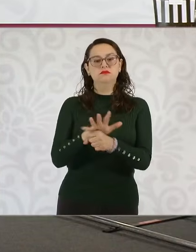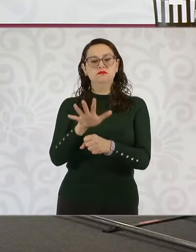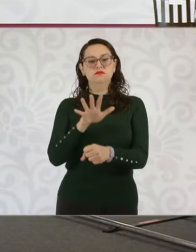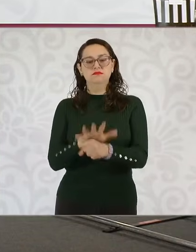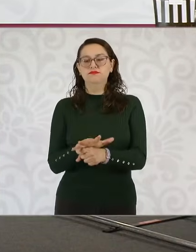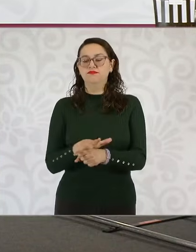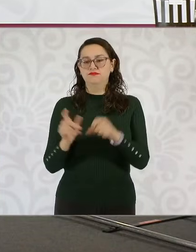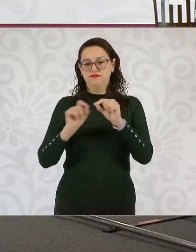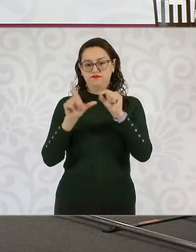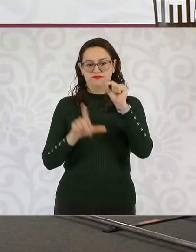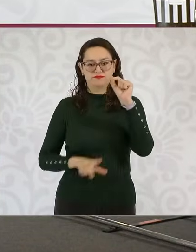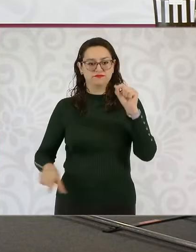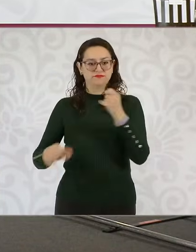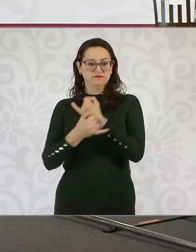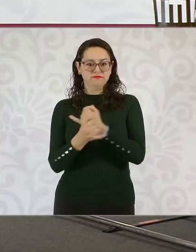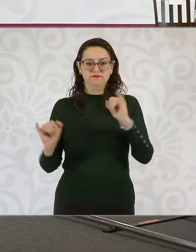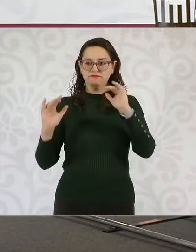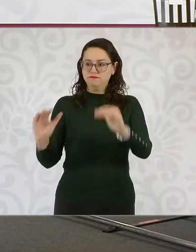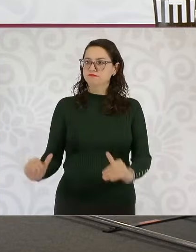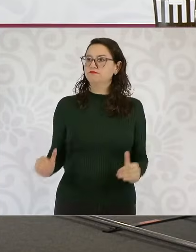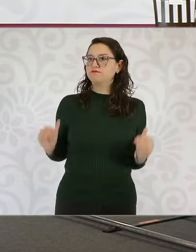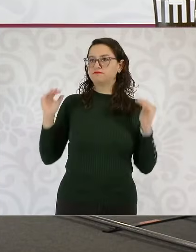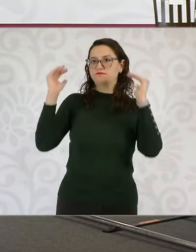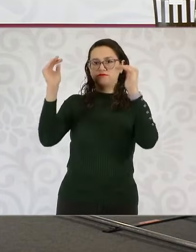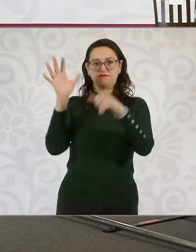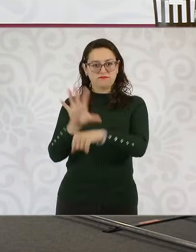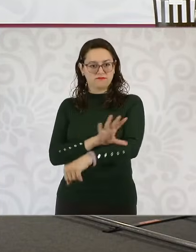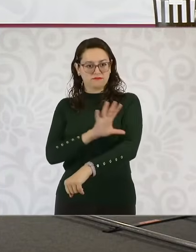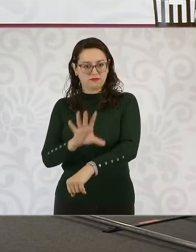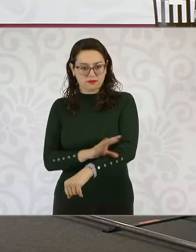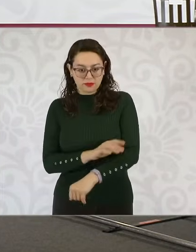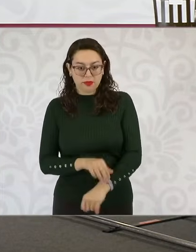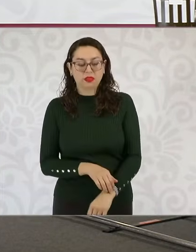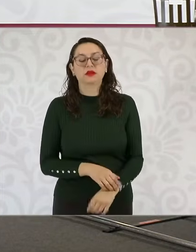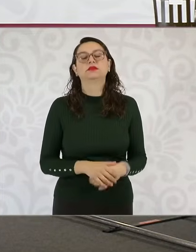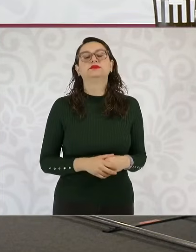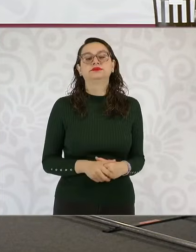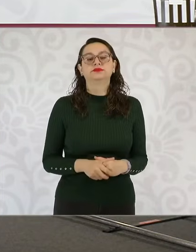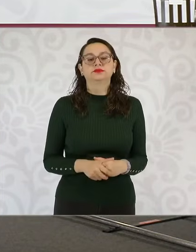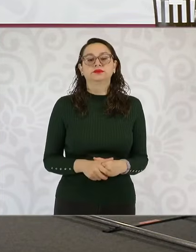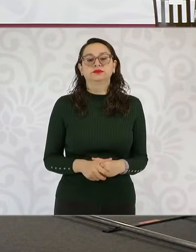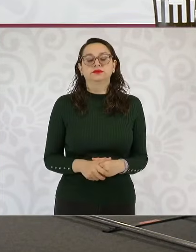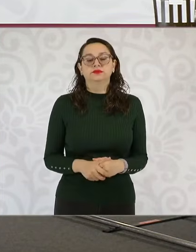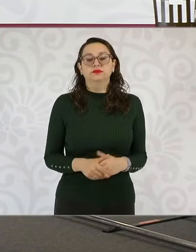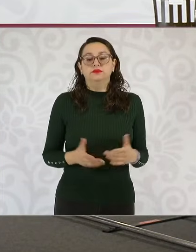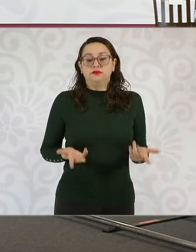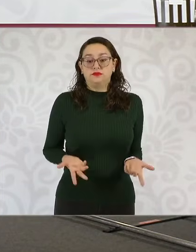soberanía energética del país a diferencia de la reforma energética privatizadora de